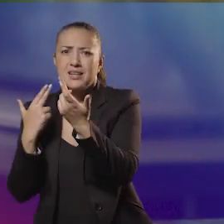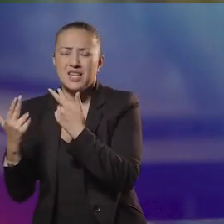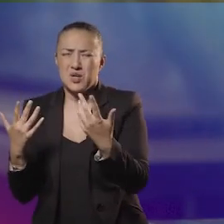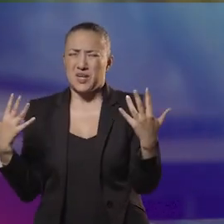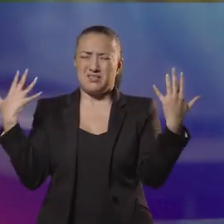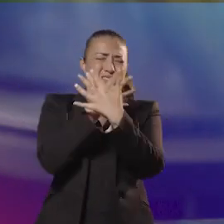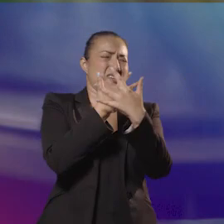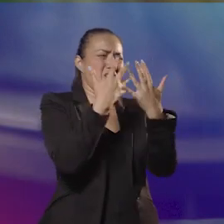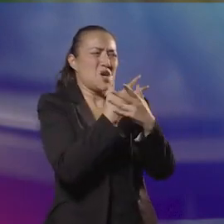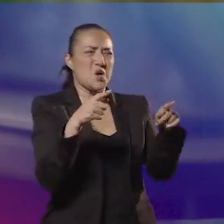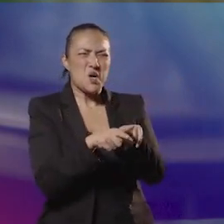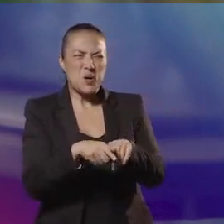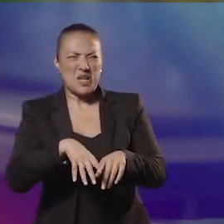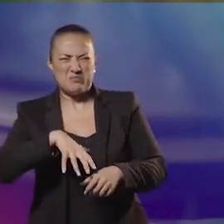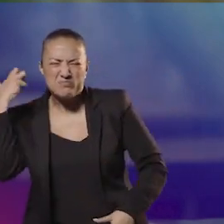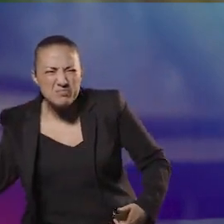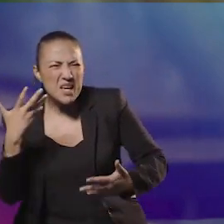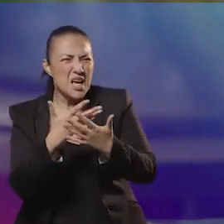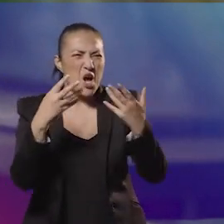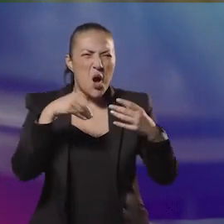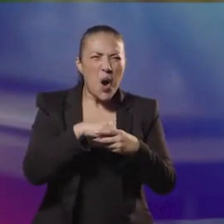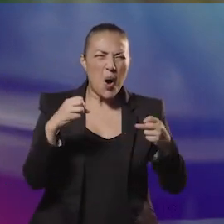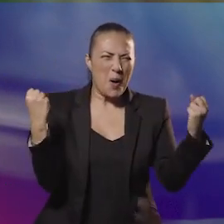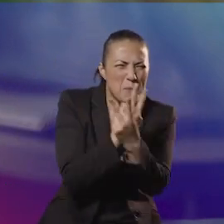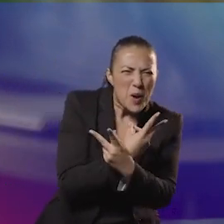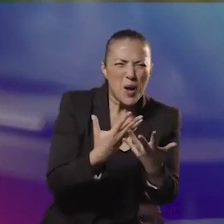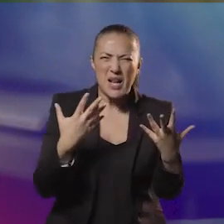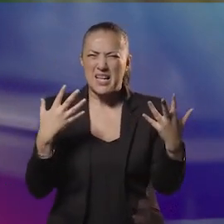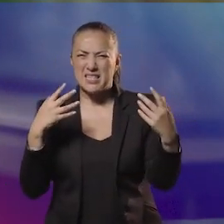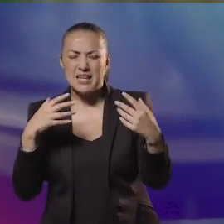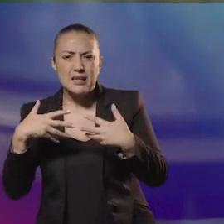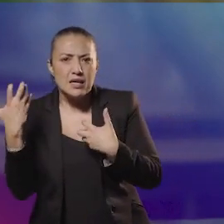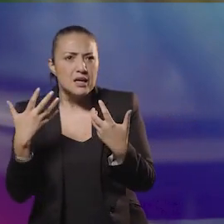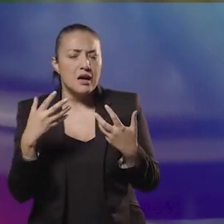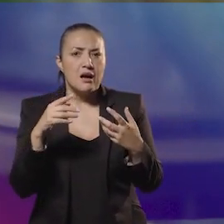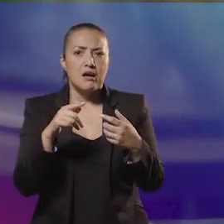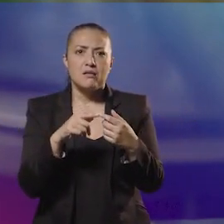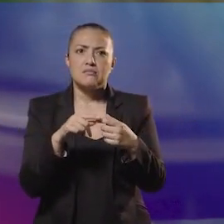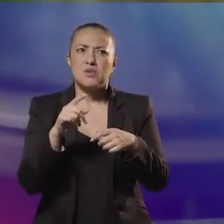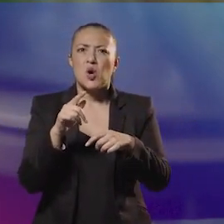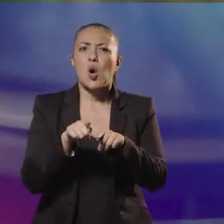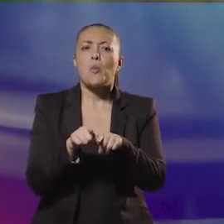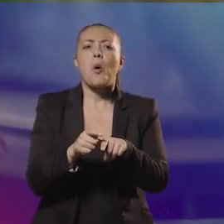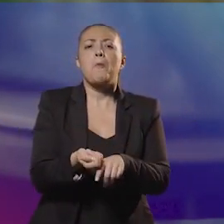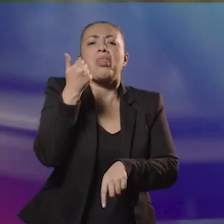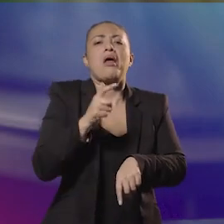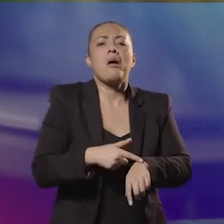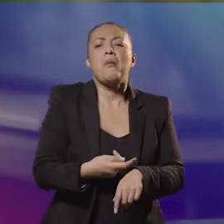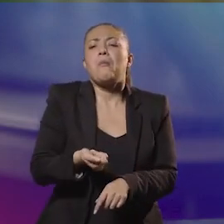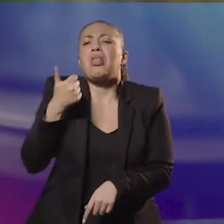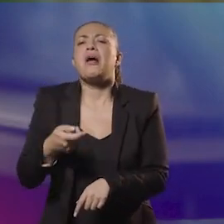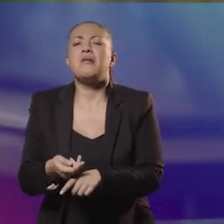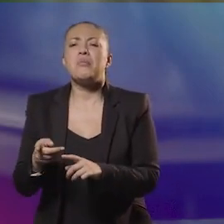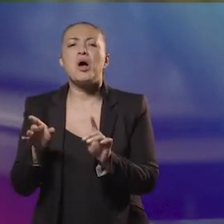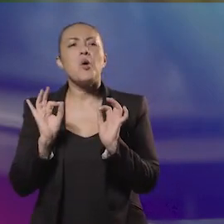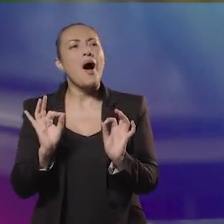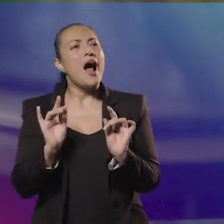van a ser relaciones agresivas, violentas, relaciones momentáneas, sin sentido,